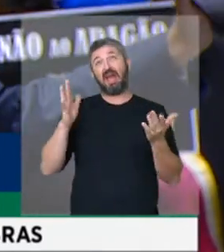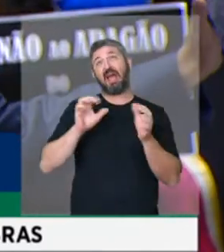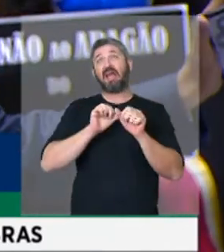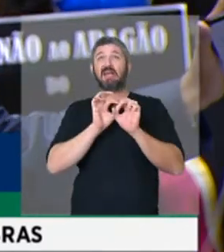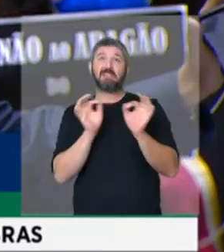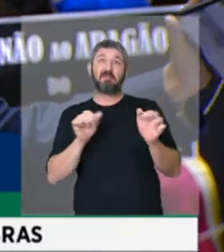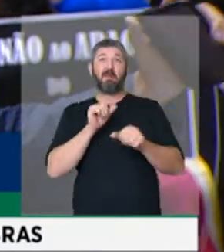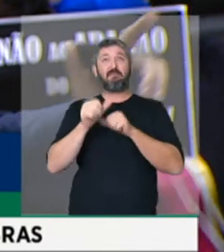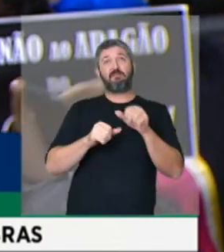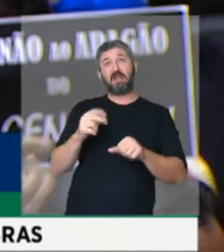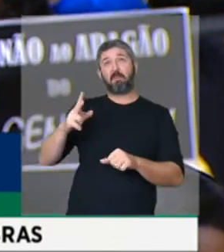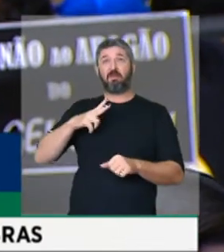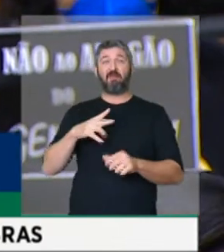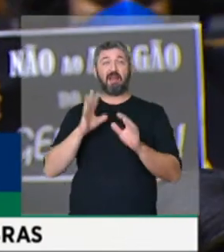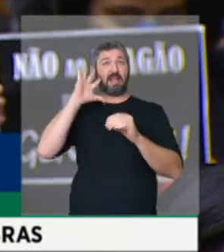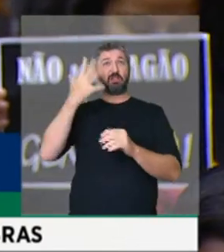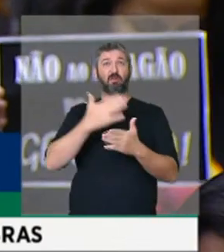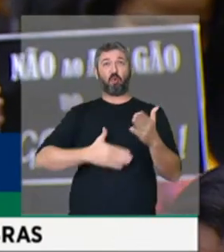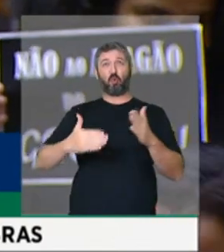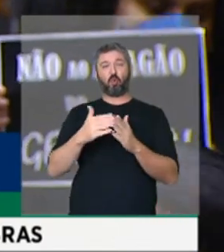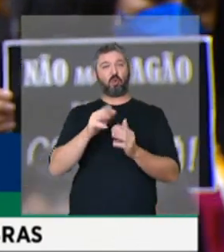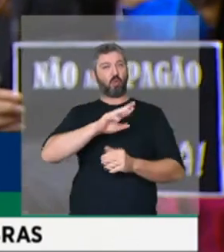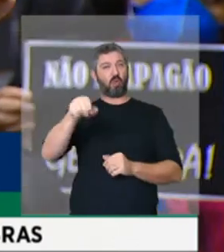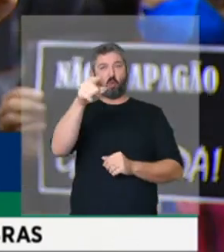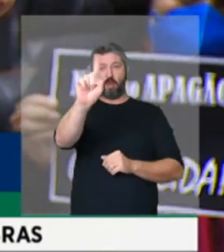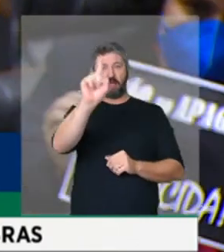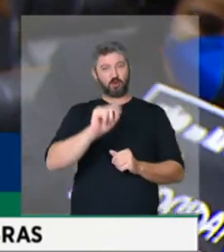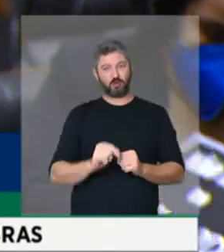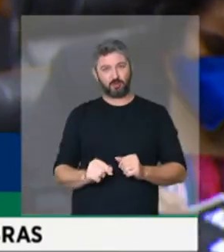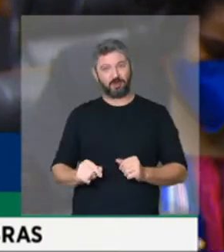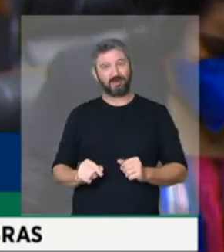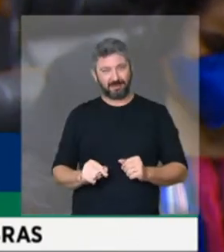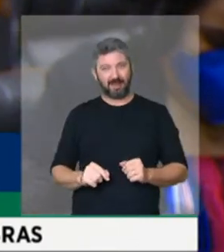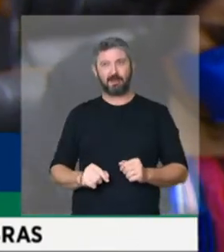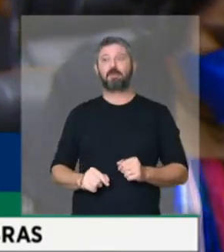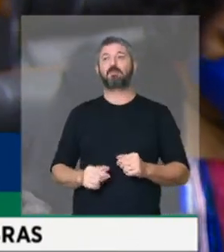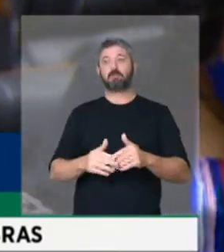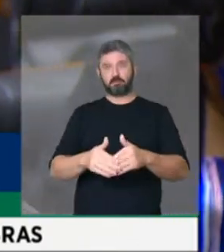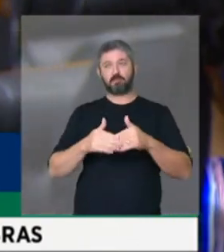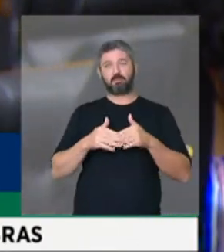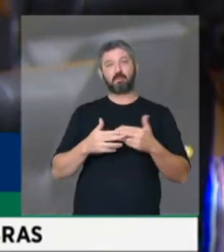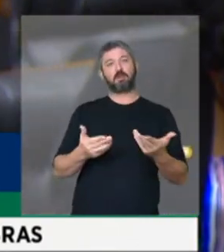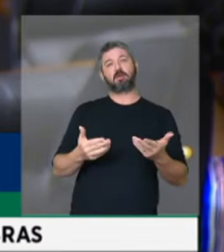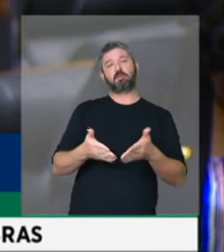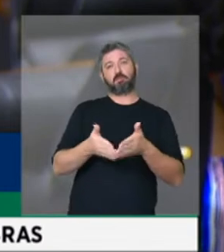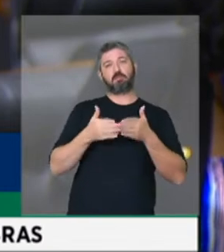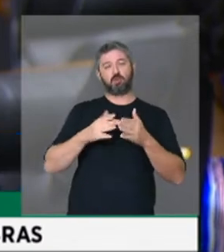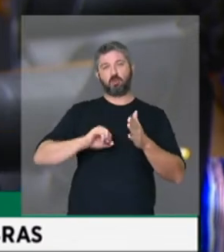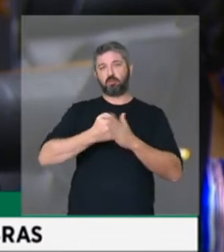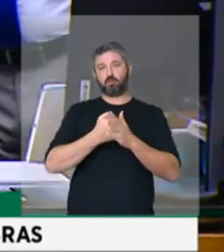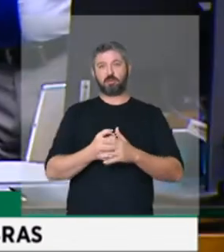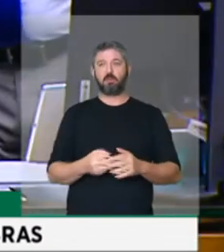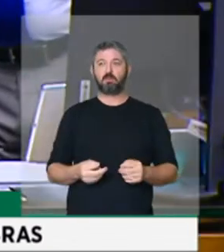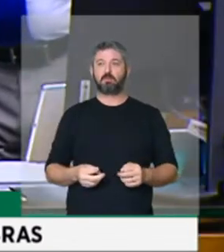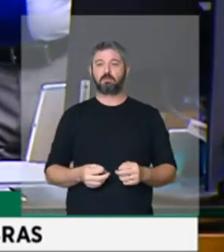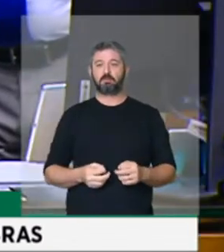PORQUE LÁ NO AMAPÁ, O APAGÃO DE 22 DIAS DE ESCURIDÃO FOI DE UMA EMPRESA PRIVADA. ENTÃO, NÃO ME